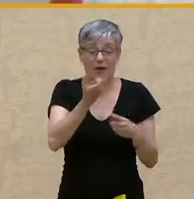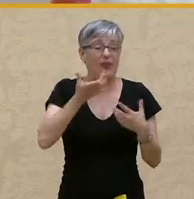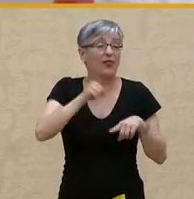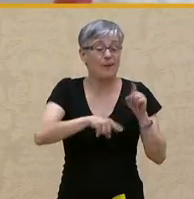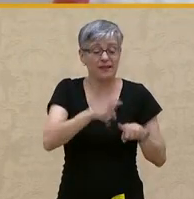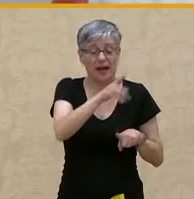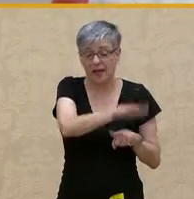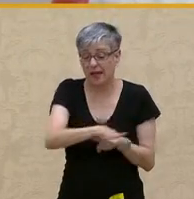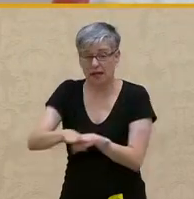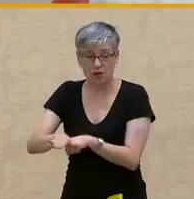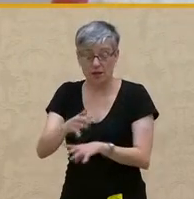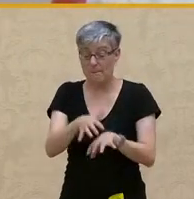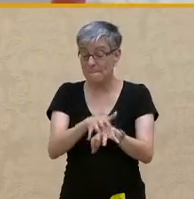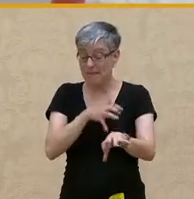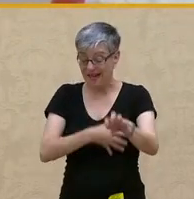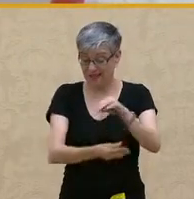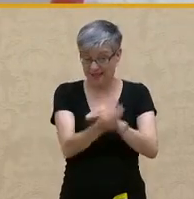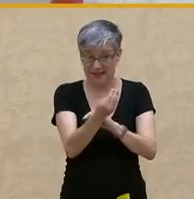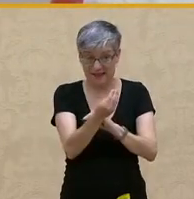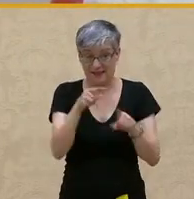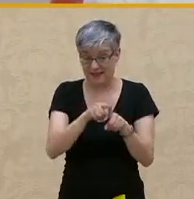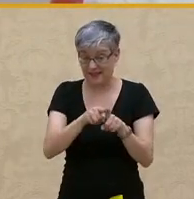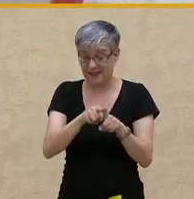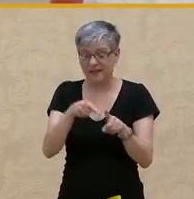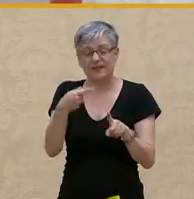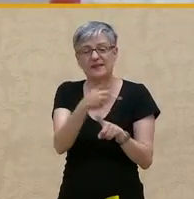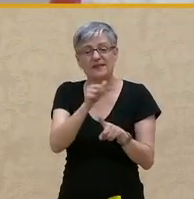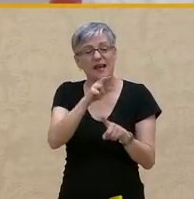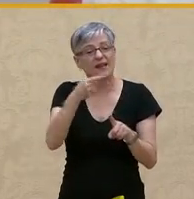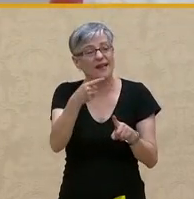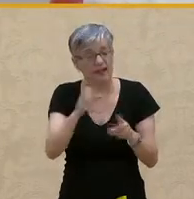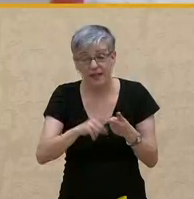la mayoría de nacimientos con el síndrome de Charge no son identificados por su historial